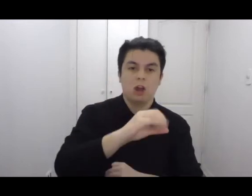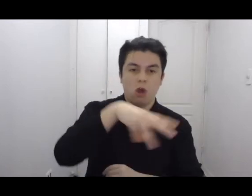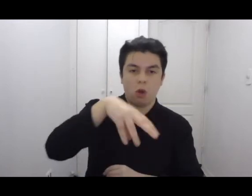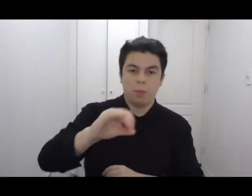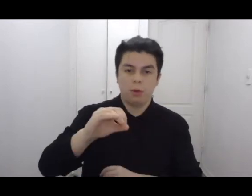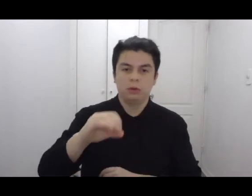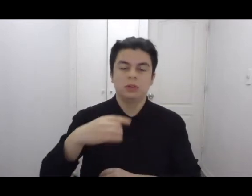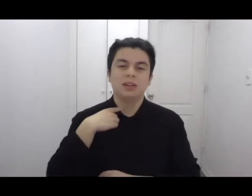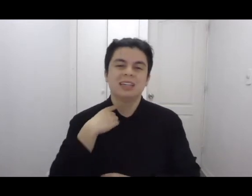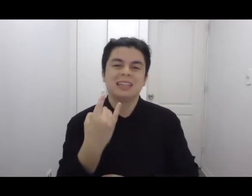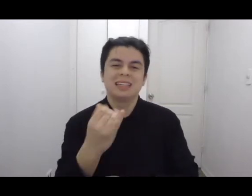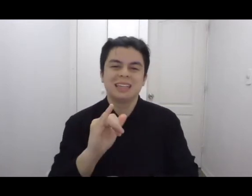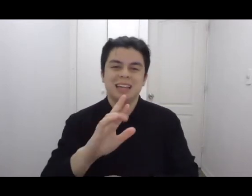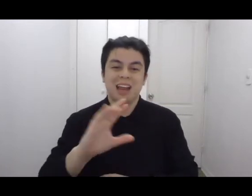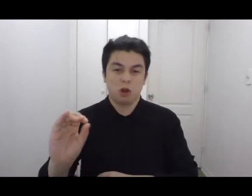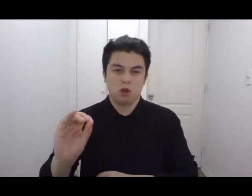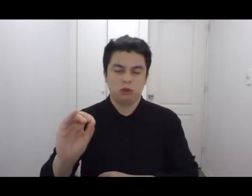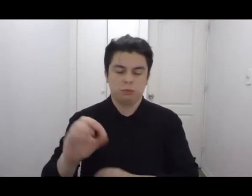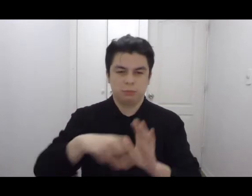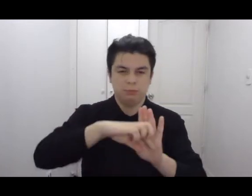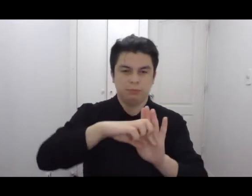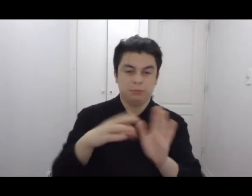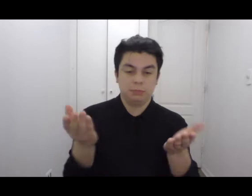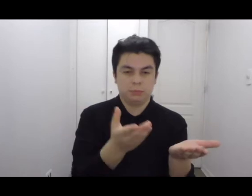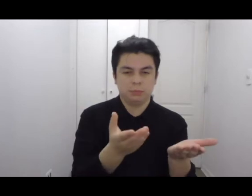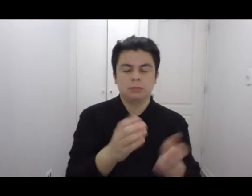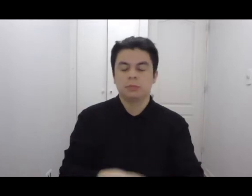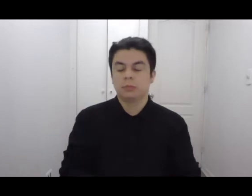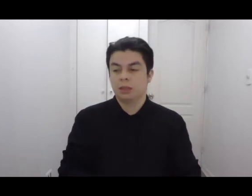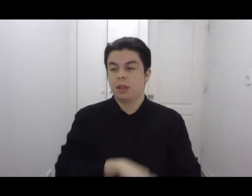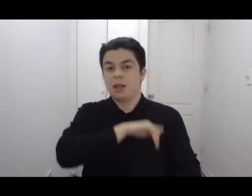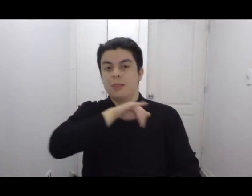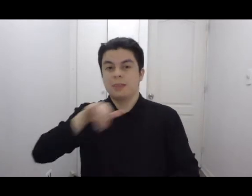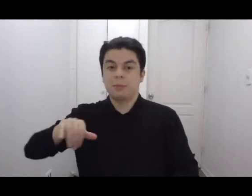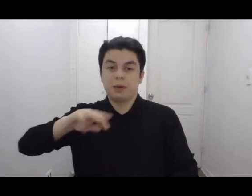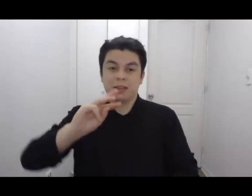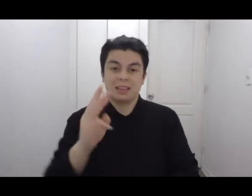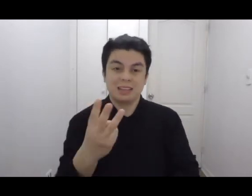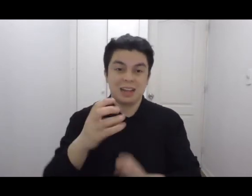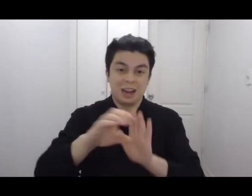comunicarse con ellas el tercer capítulo en el tercer capítulo estuvimos hablando